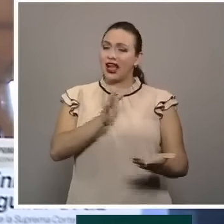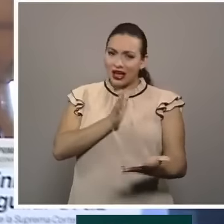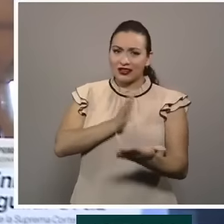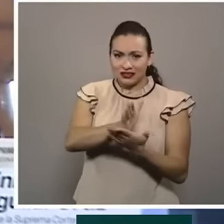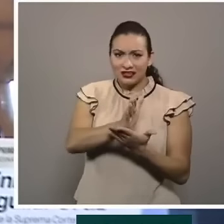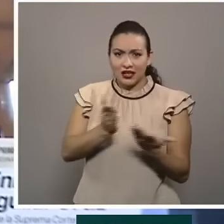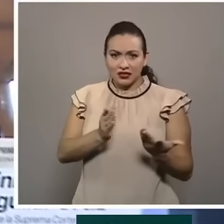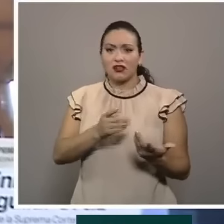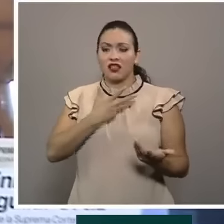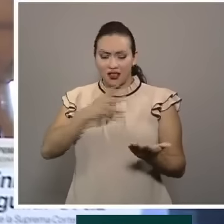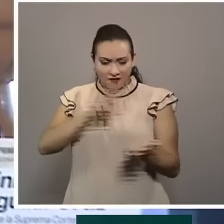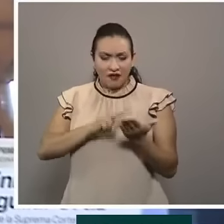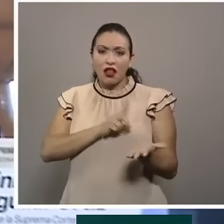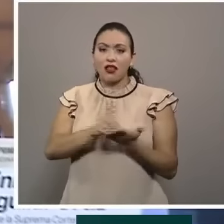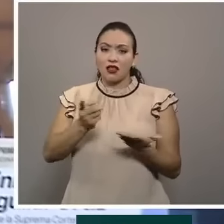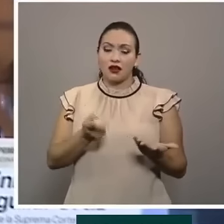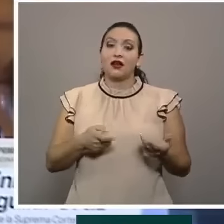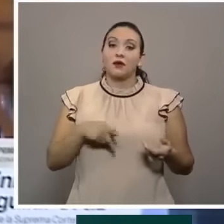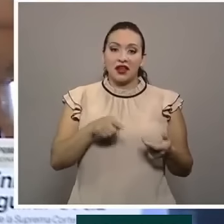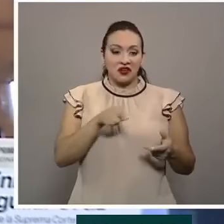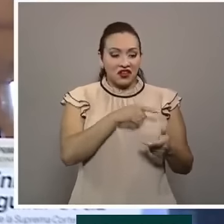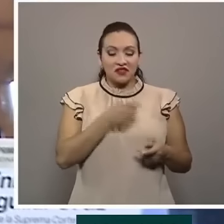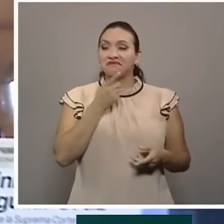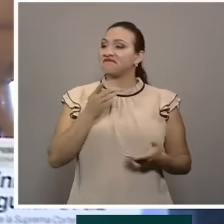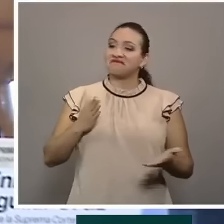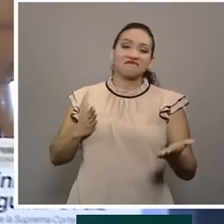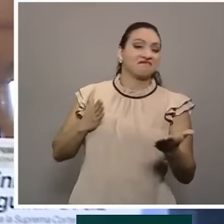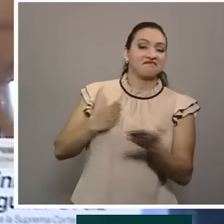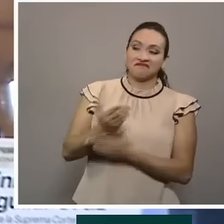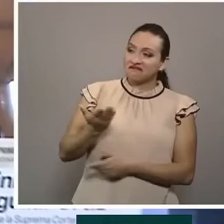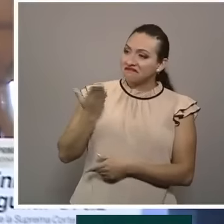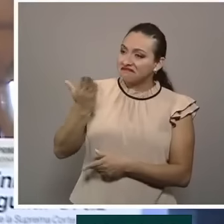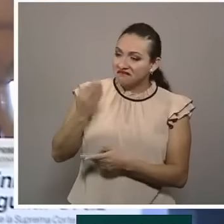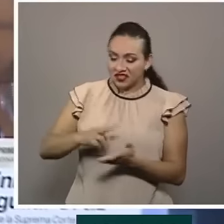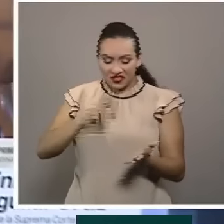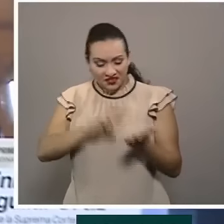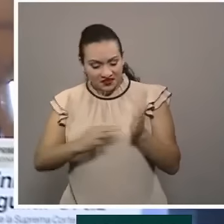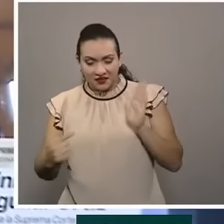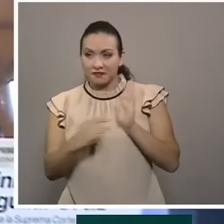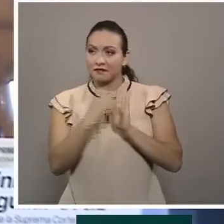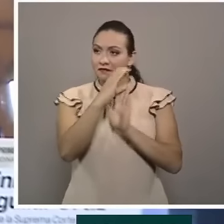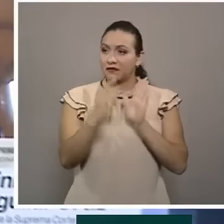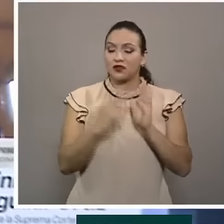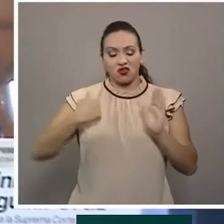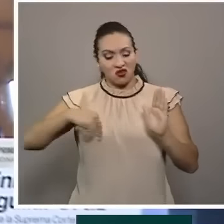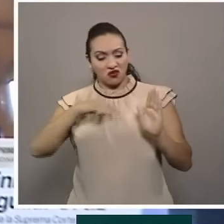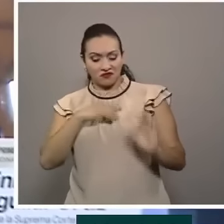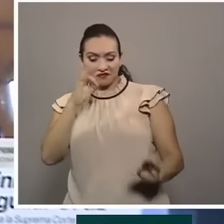no la detuvo para reclamar la validación, su validación como autoridad comunitaria.